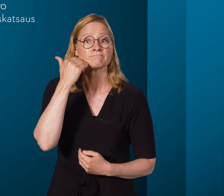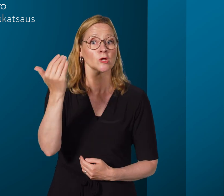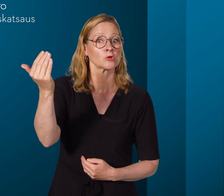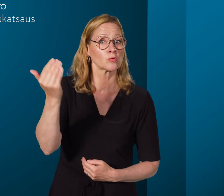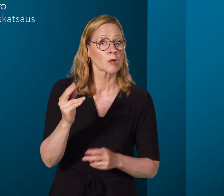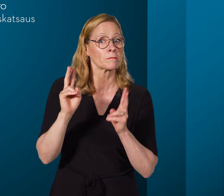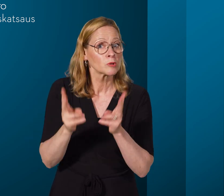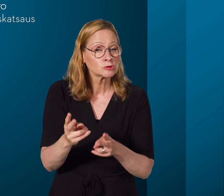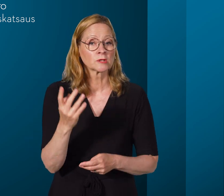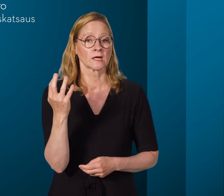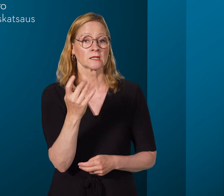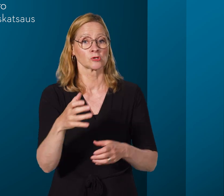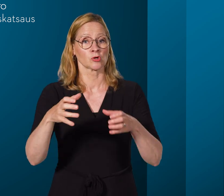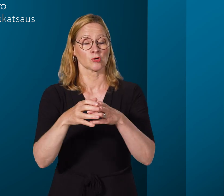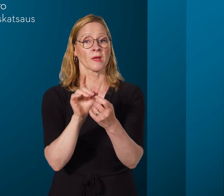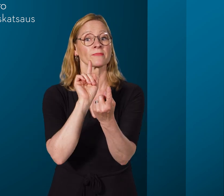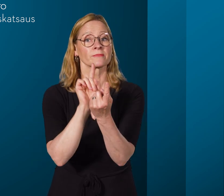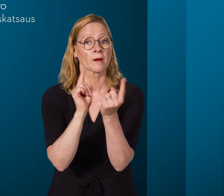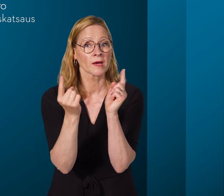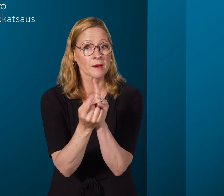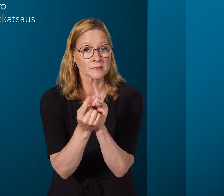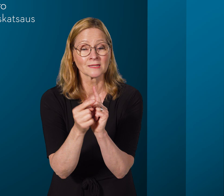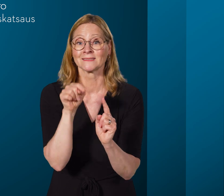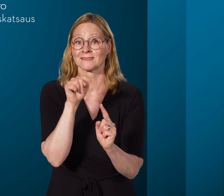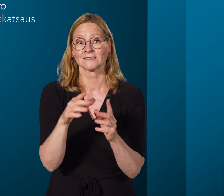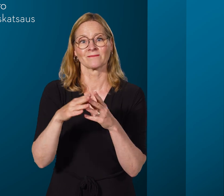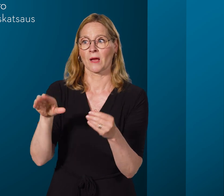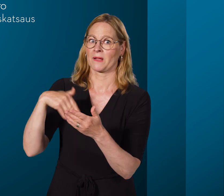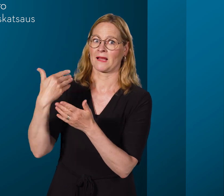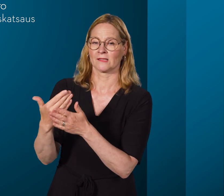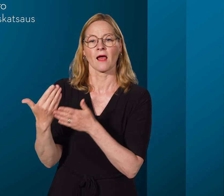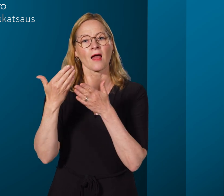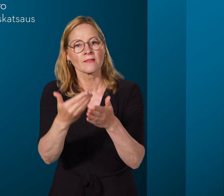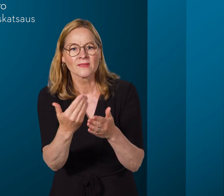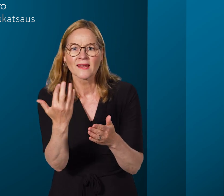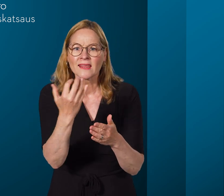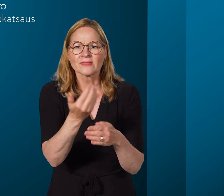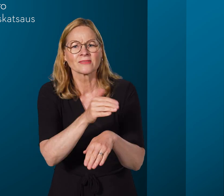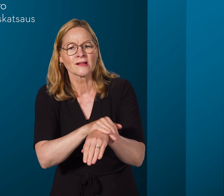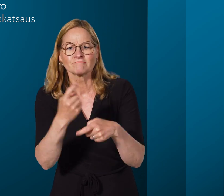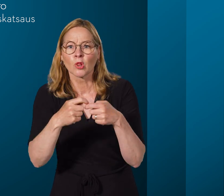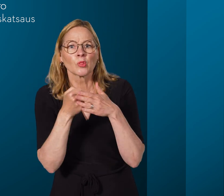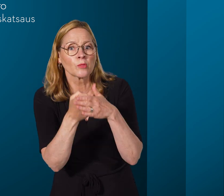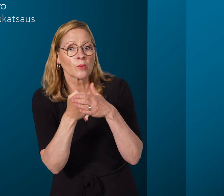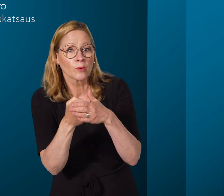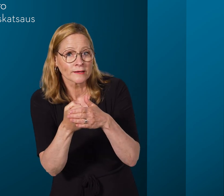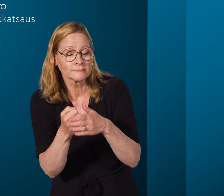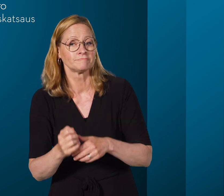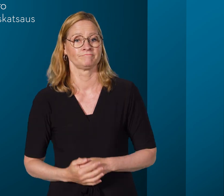Tulossa on myös digiryhmätapaamisia, - joissa vapaaehtoiset antavat tukea digitaitoihin.